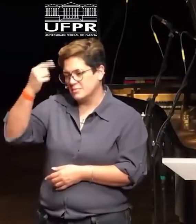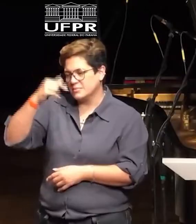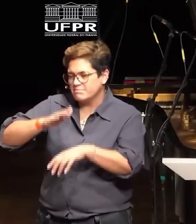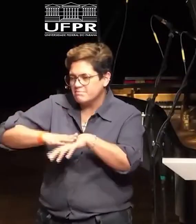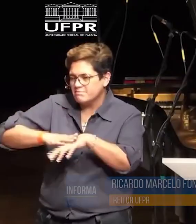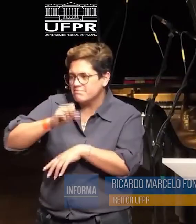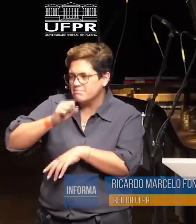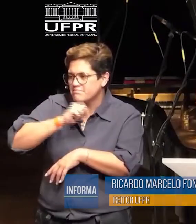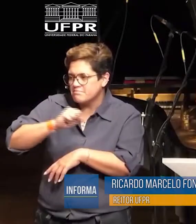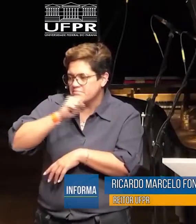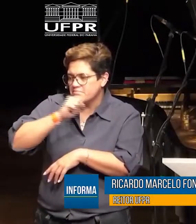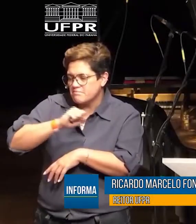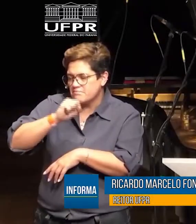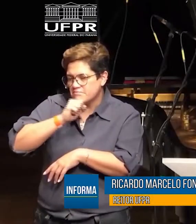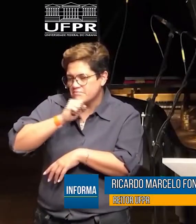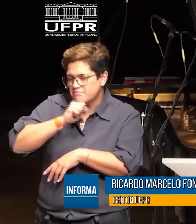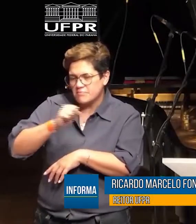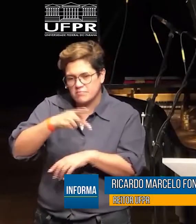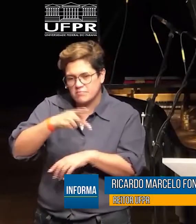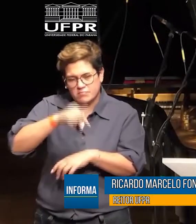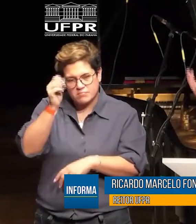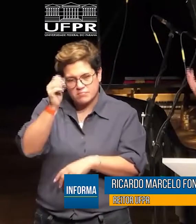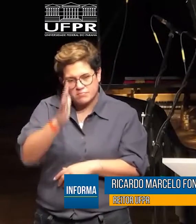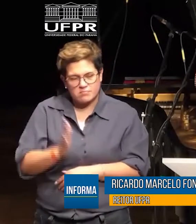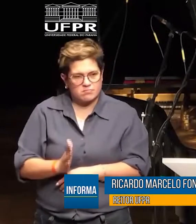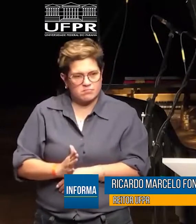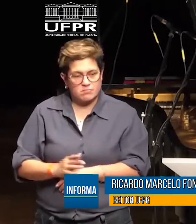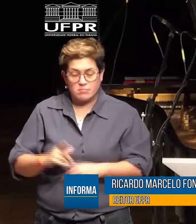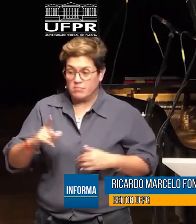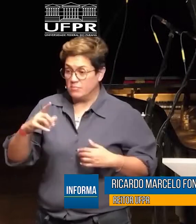O privilégio que nós temos em estar fazendo essa articulação,